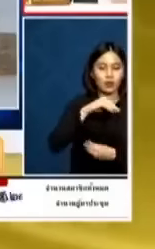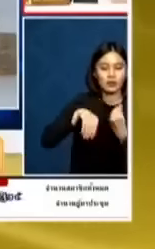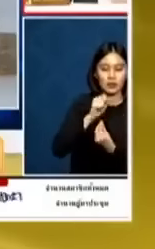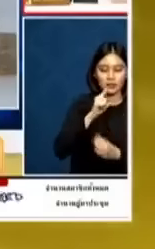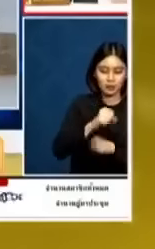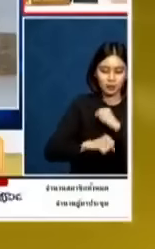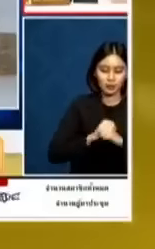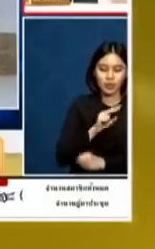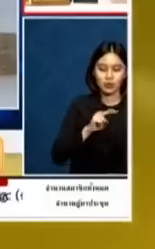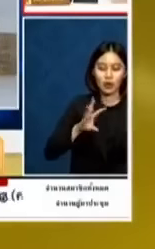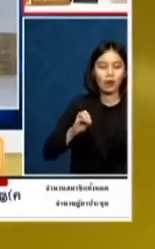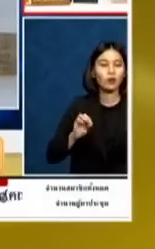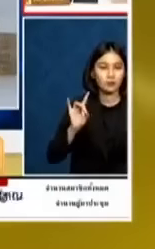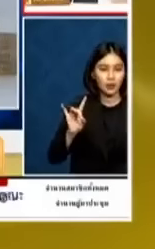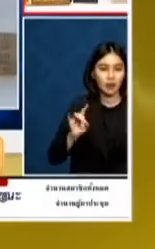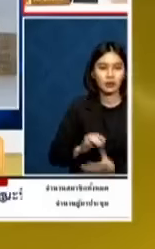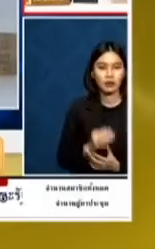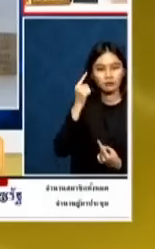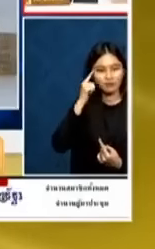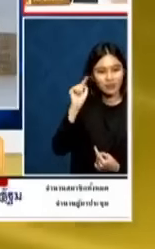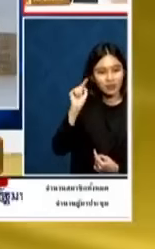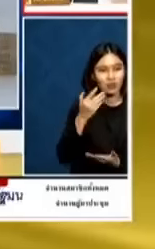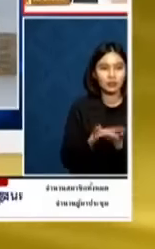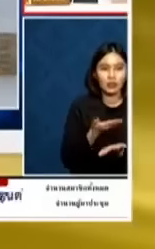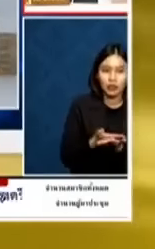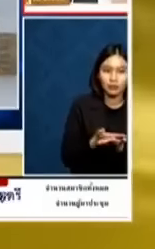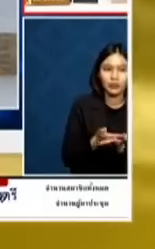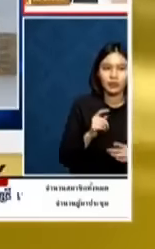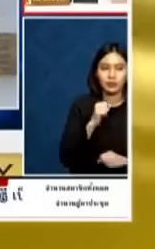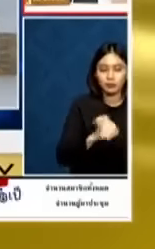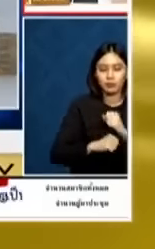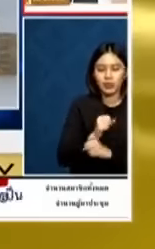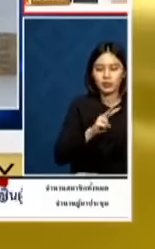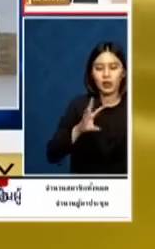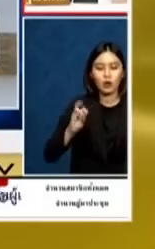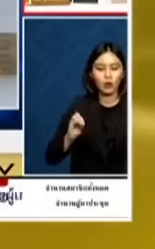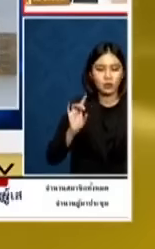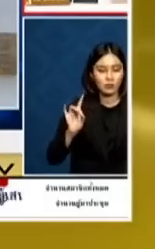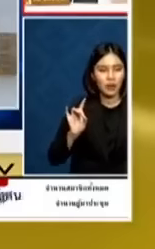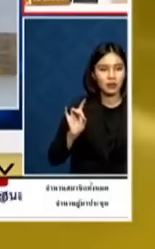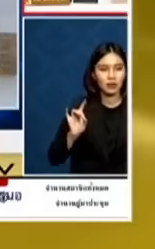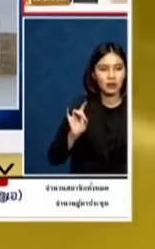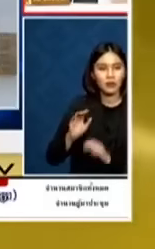ด้วเรื่องของการประชุมสภาพิจารณาร่างพระ ราชบัญญัติงบประมาณรายจ่ายประจำปี